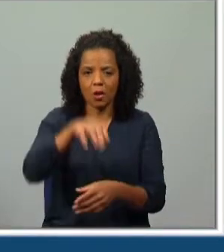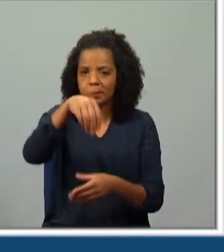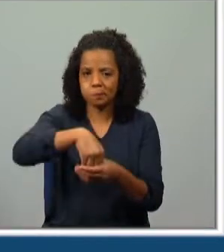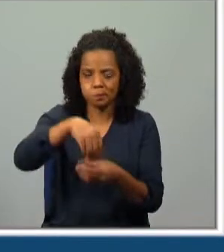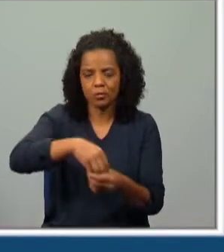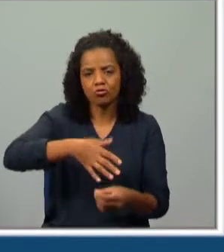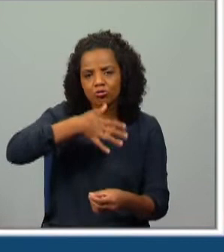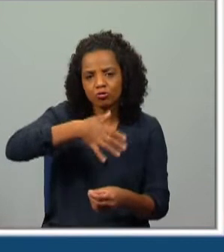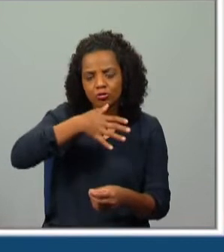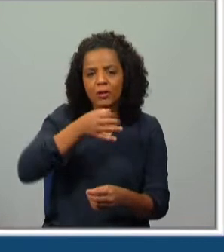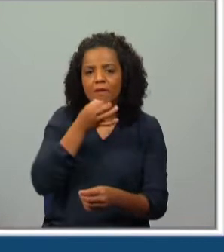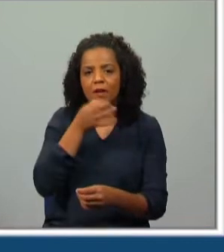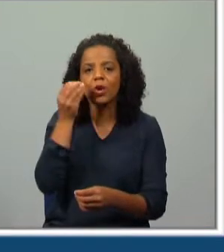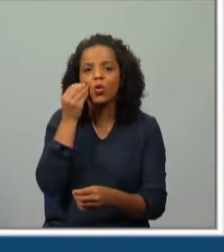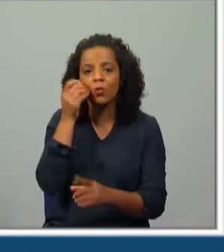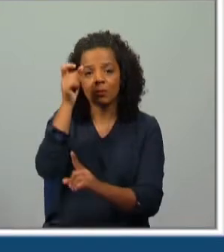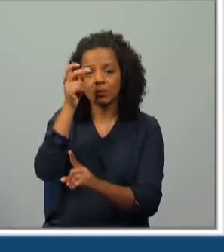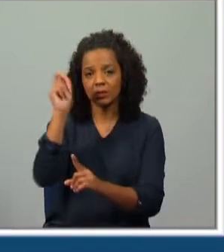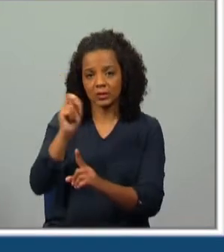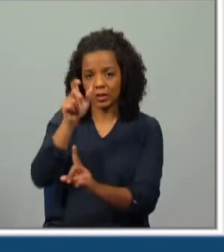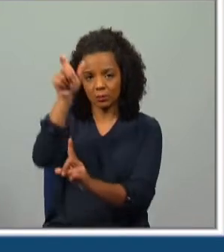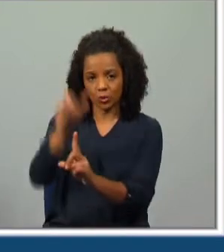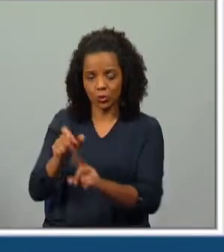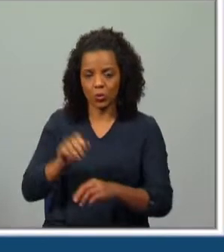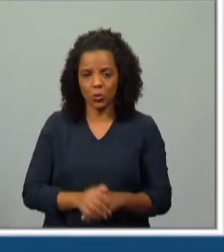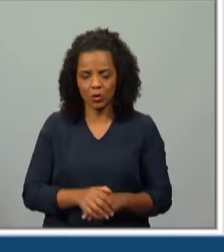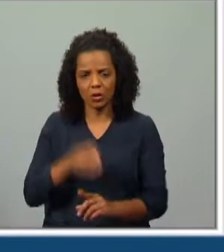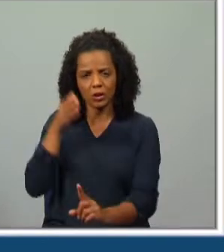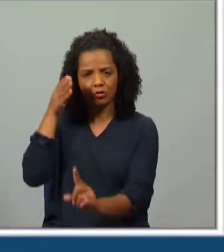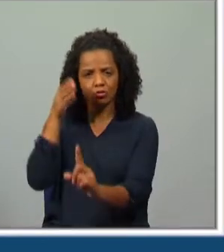discurso de terceira pessoa quanto à Ciência a focalização é Onix ciente 第三人稱演講科學聚焦是 Onix 感知的